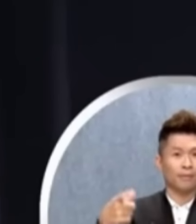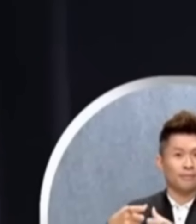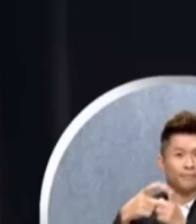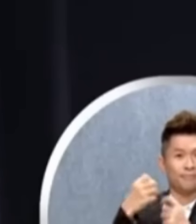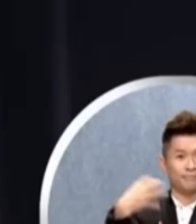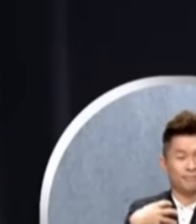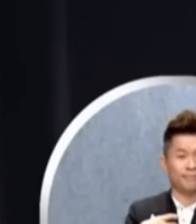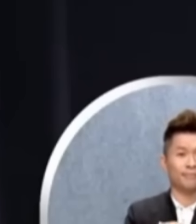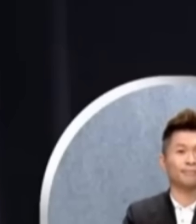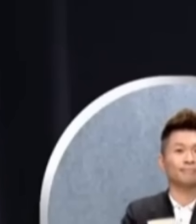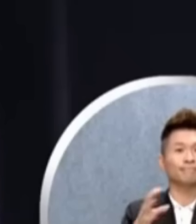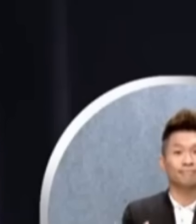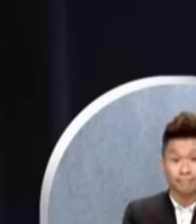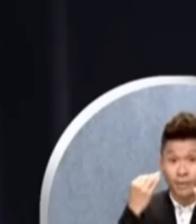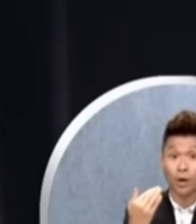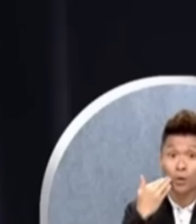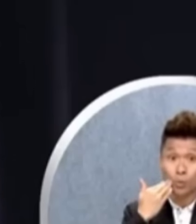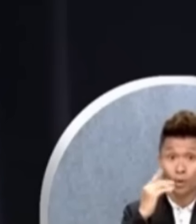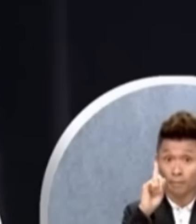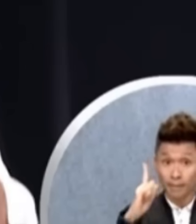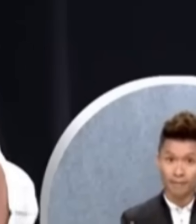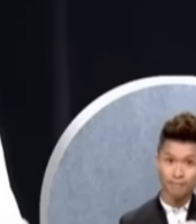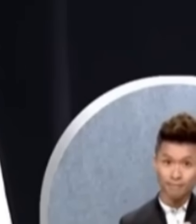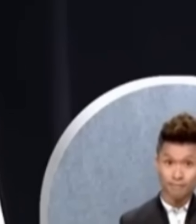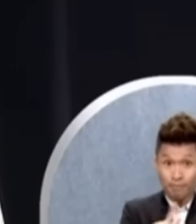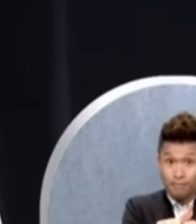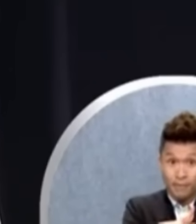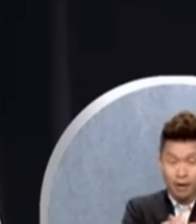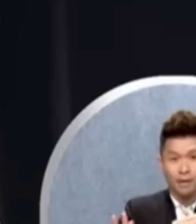只要有一隻螃蟹爬上去的時候 其他螃蟹把它拉下來